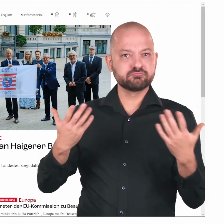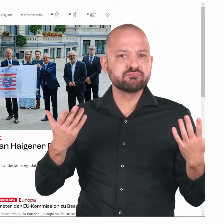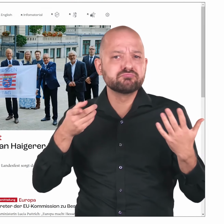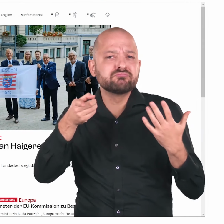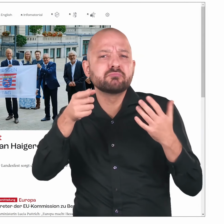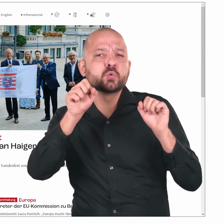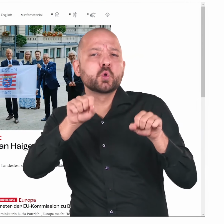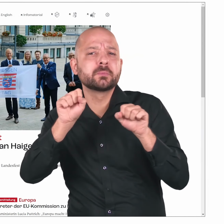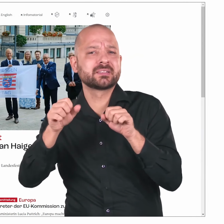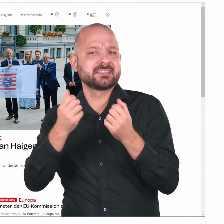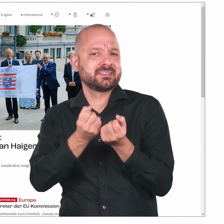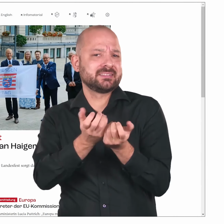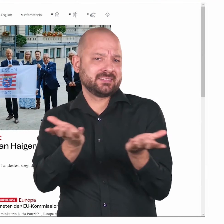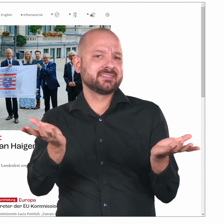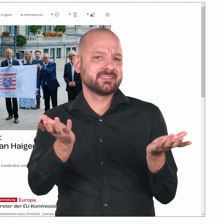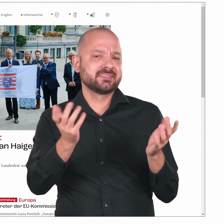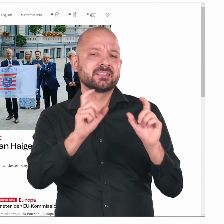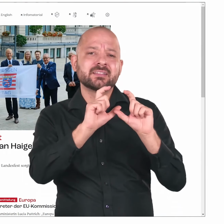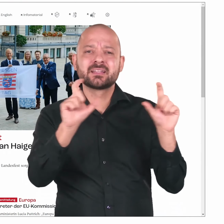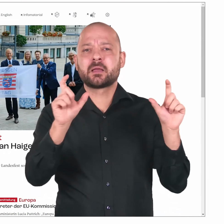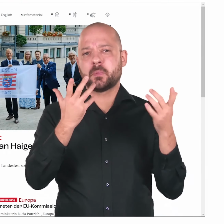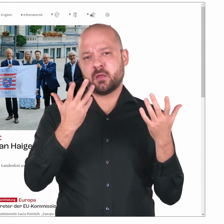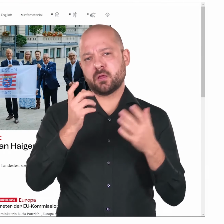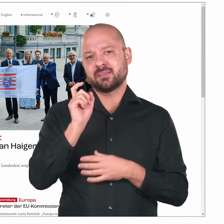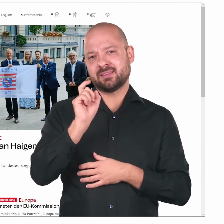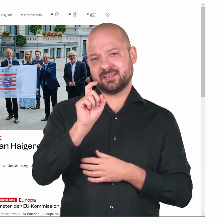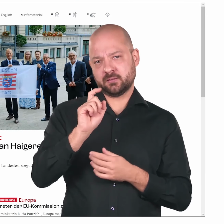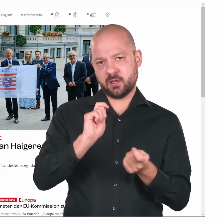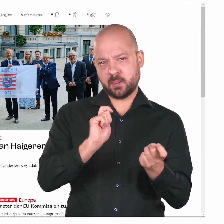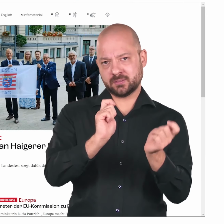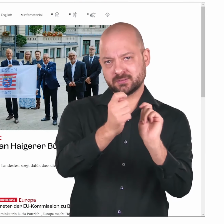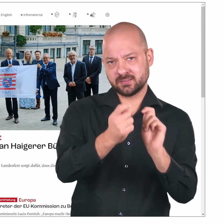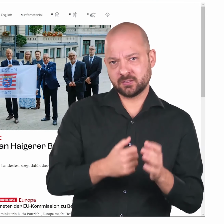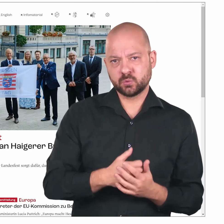wo Kompetenzen zum Thema Digitalisierung